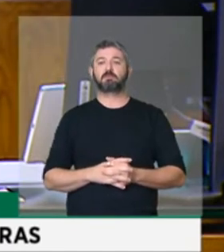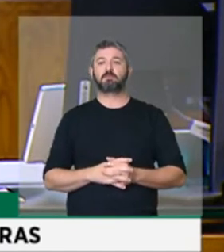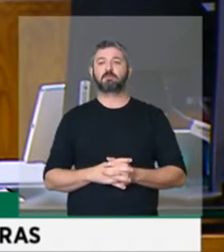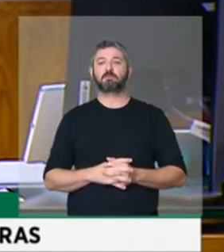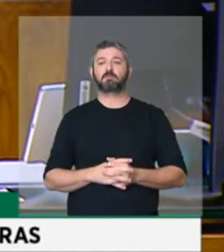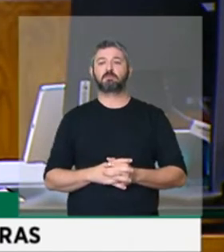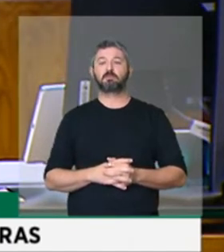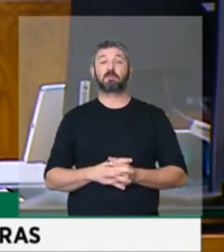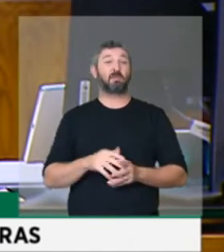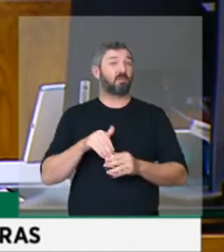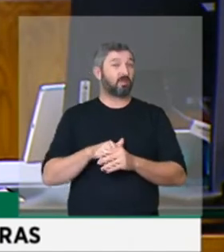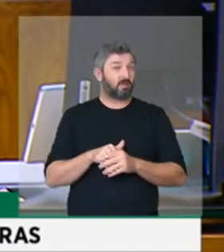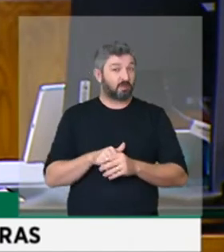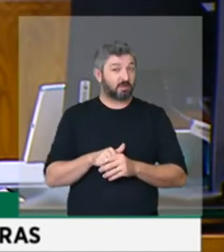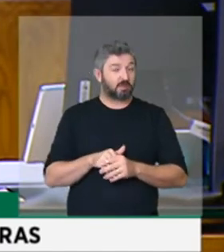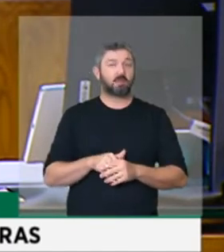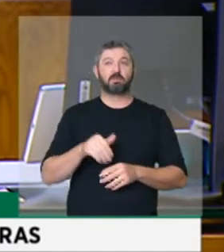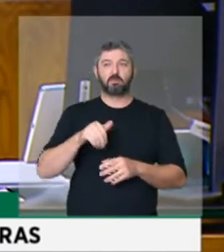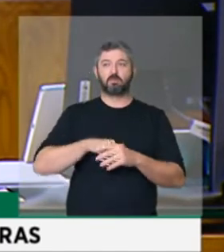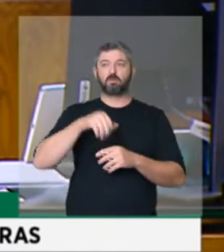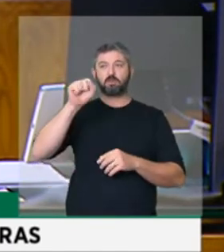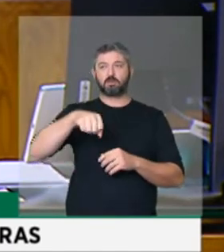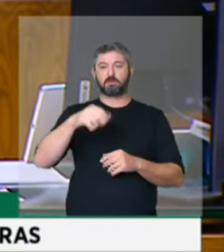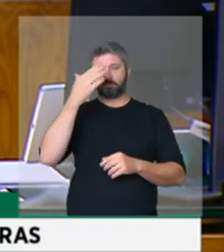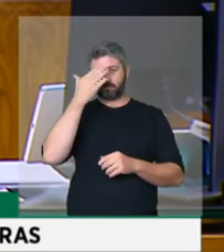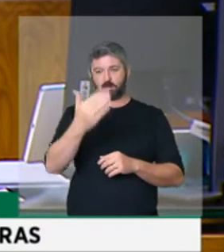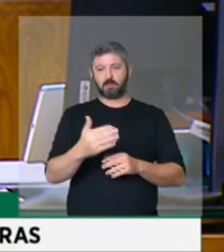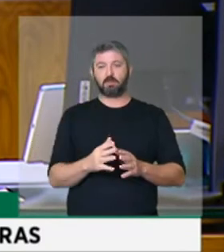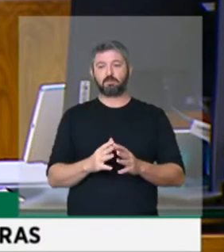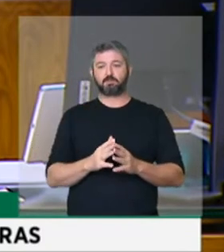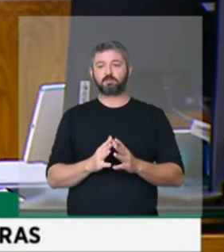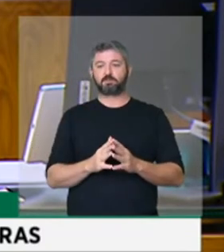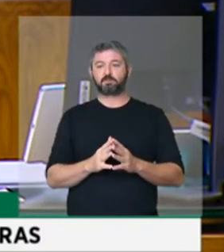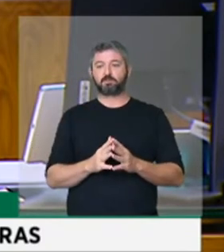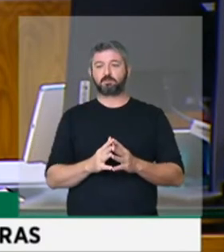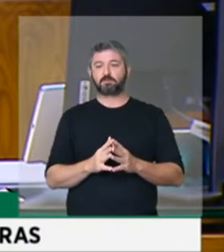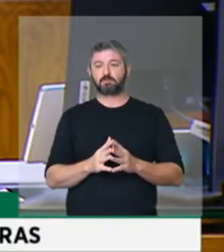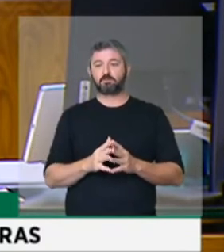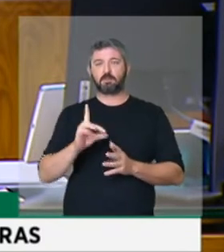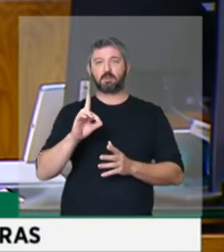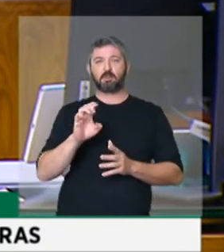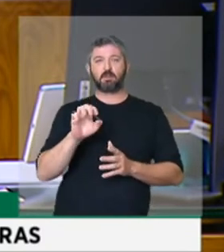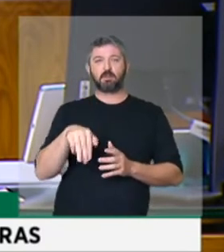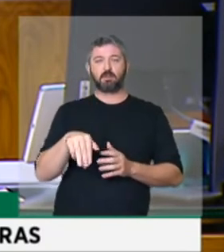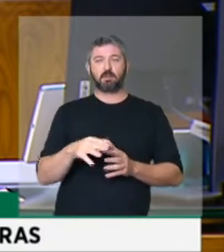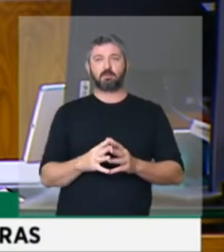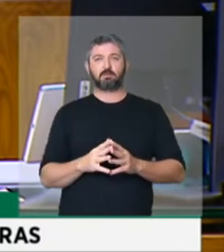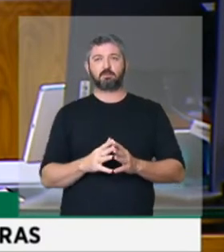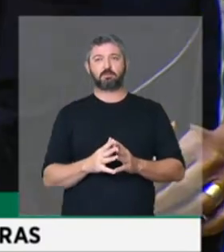ORIENTA... O... O PV ? -- [DEPUTADO]: PRESIDENTE... ARTHUR, O PARTIDO VERDE ENCAMINHA O VOTO SIM. -- [PRESIDENTE]: VOTO?